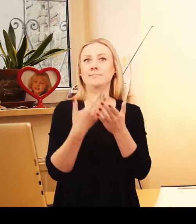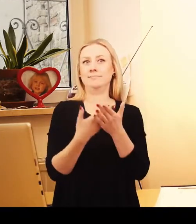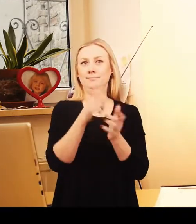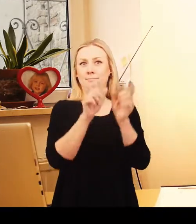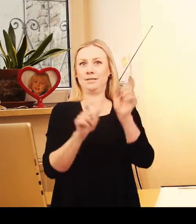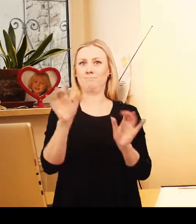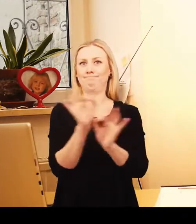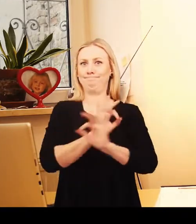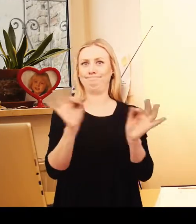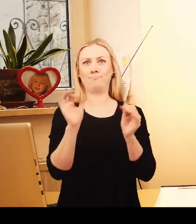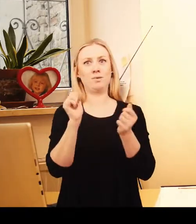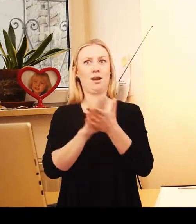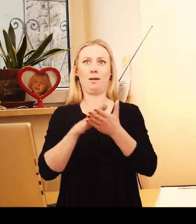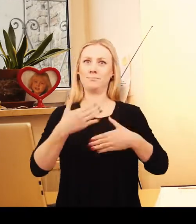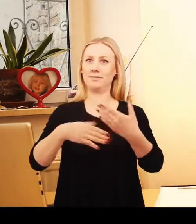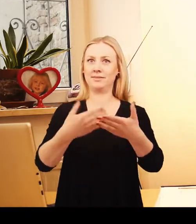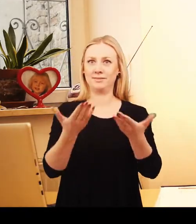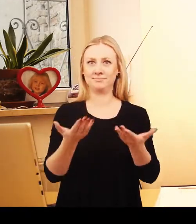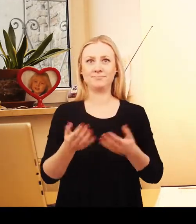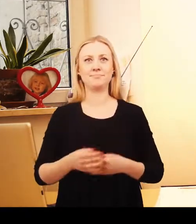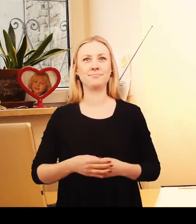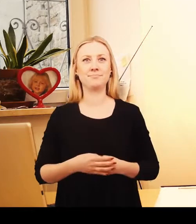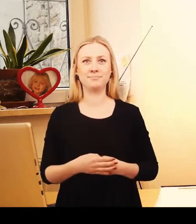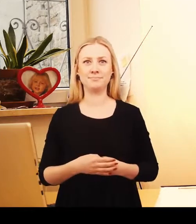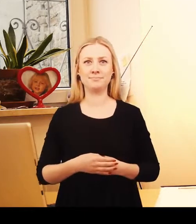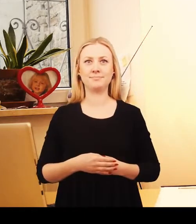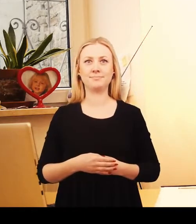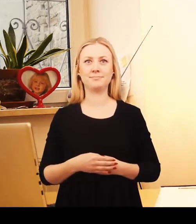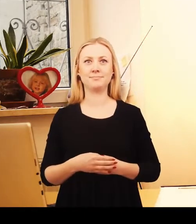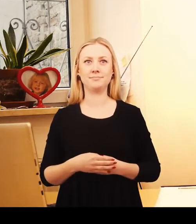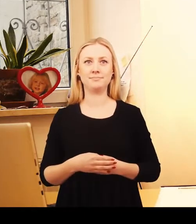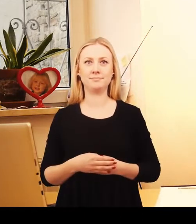sodass er für alle Personen trotzdem sehr gut funktionieren kann.